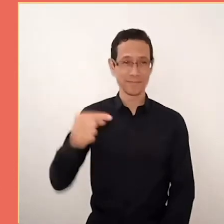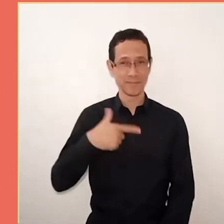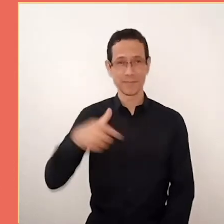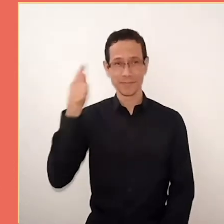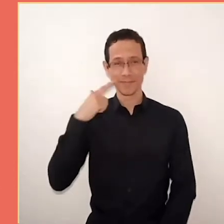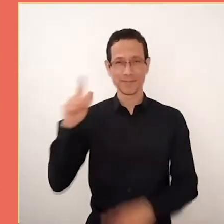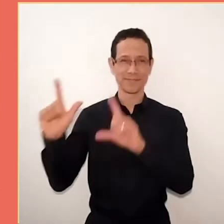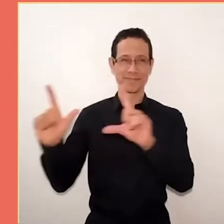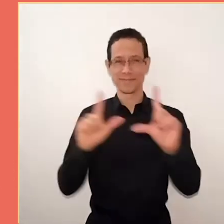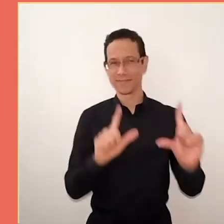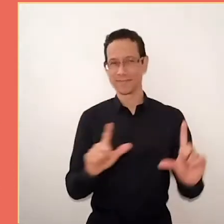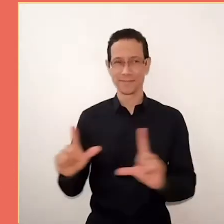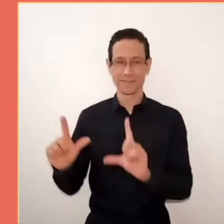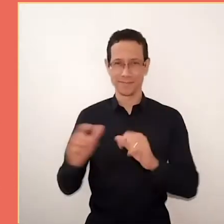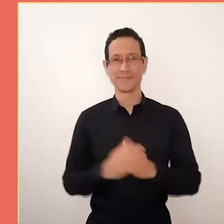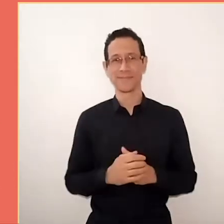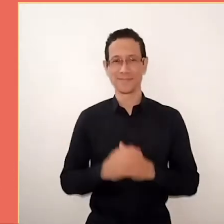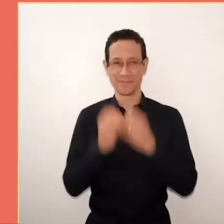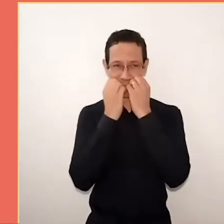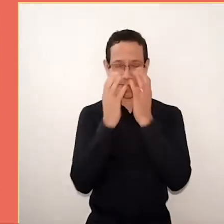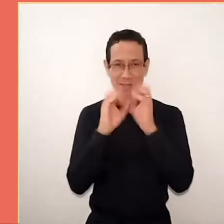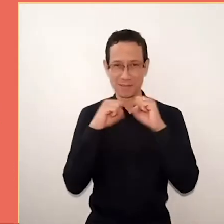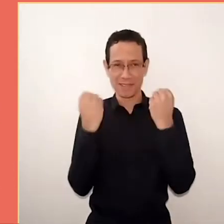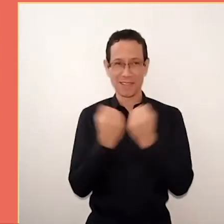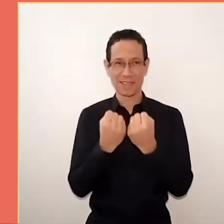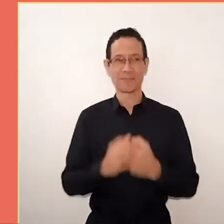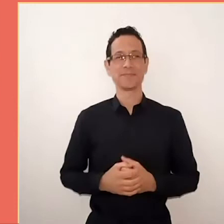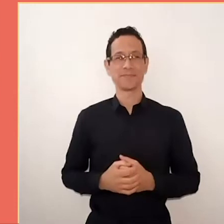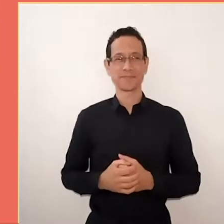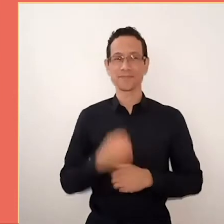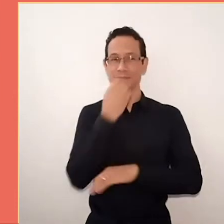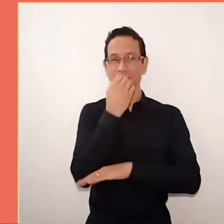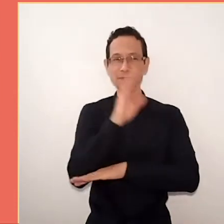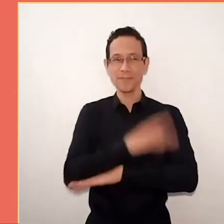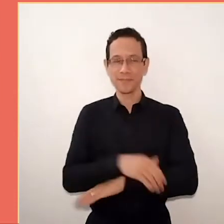E bom seminário. Boa tarde a todo mundo.